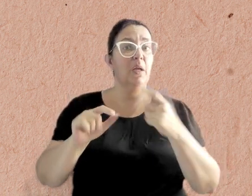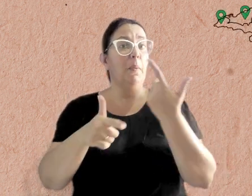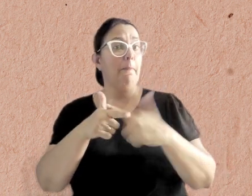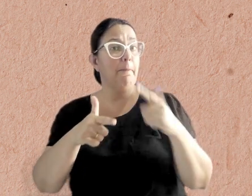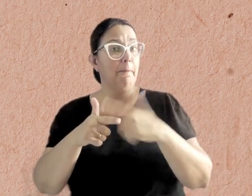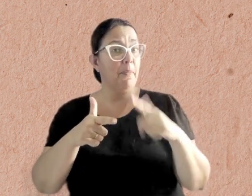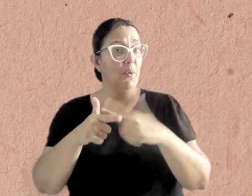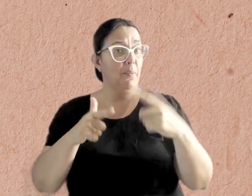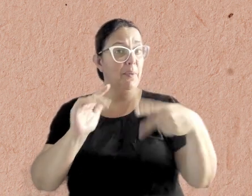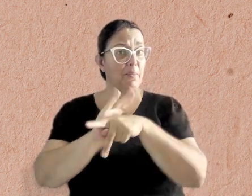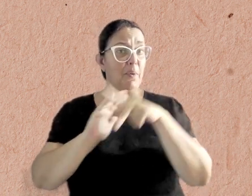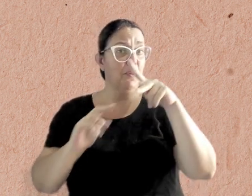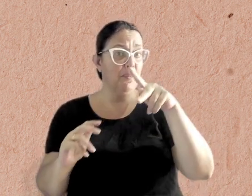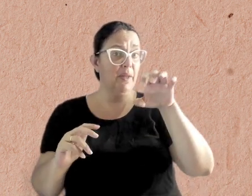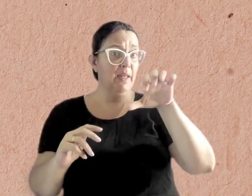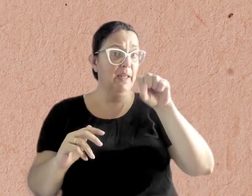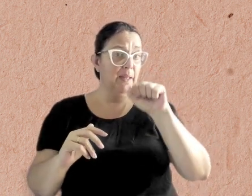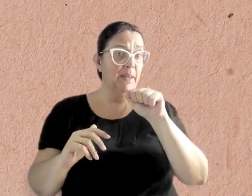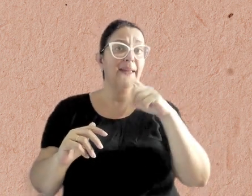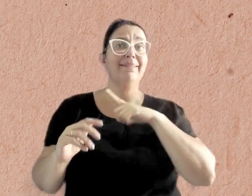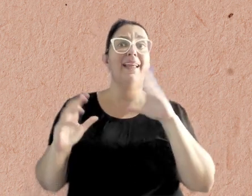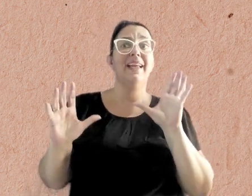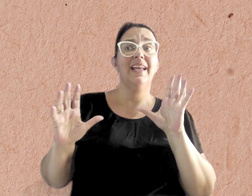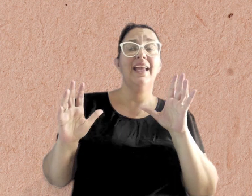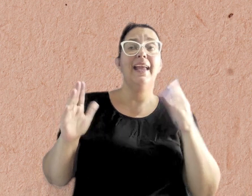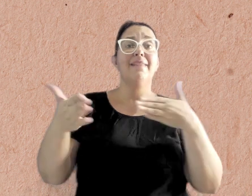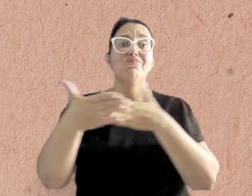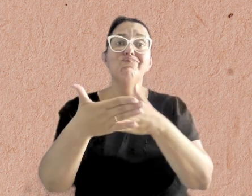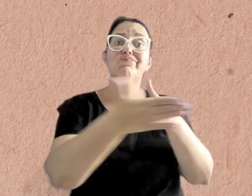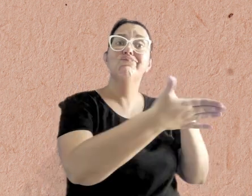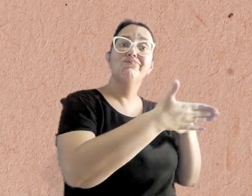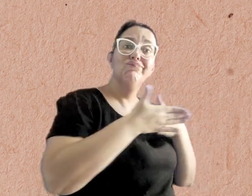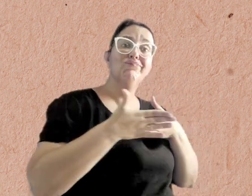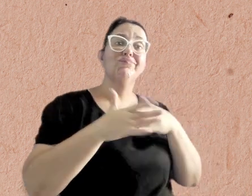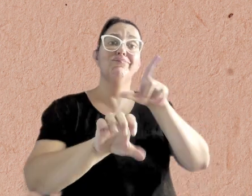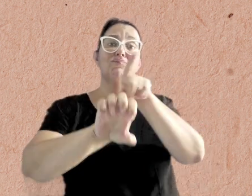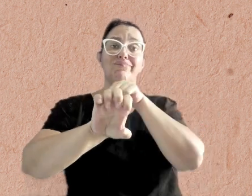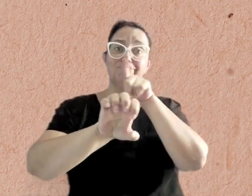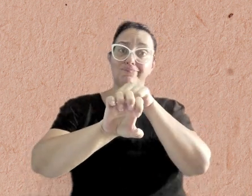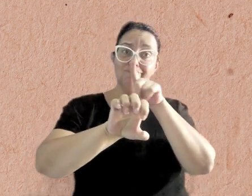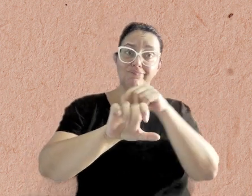fragilidades decorrentes dos PEAs serem delimitados por empreendimento a empreendimento;